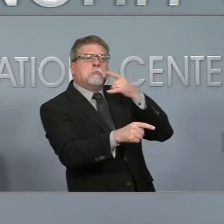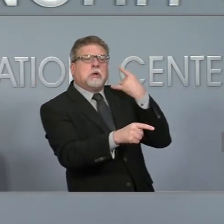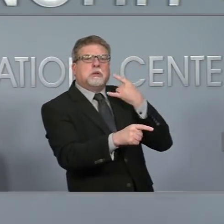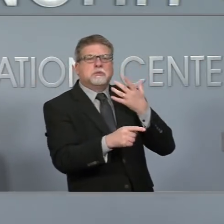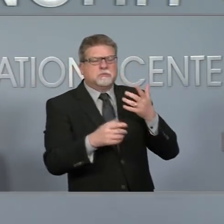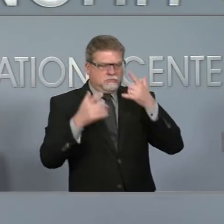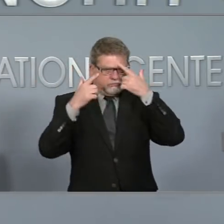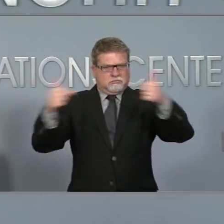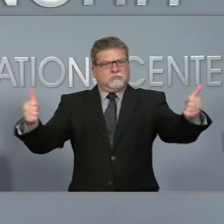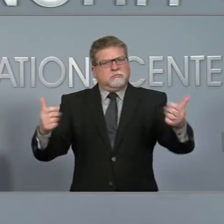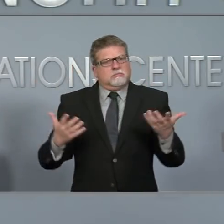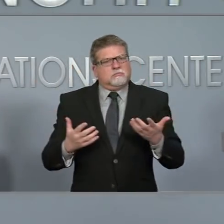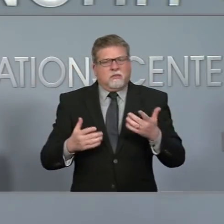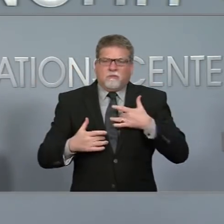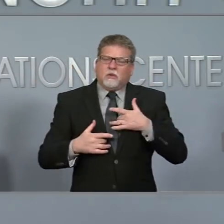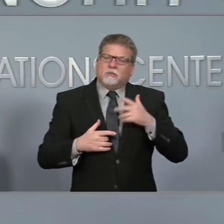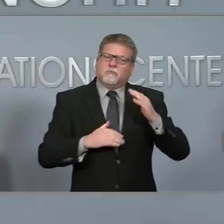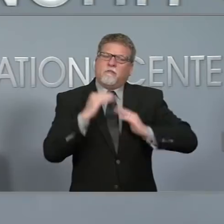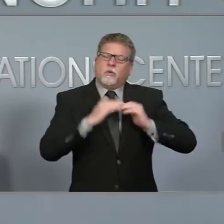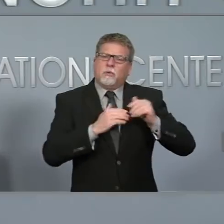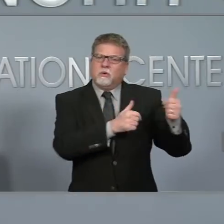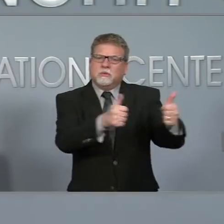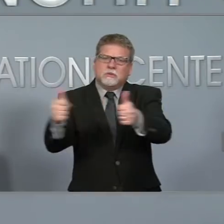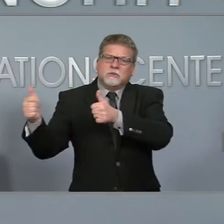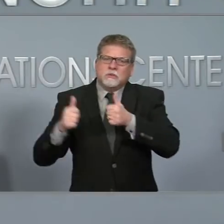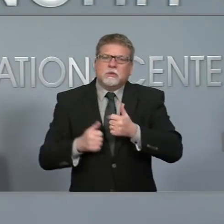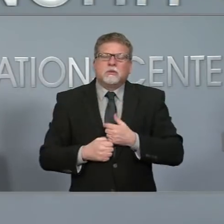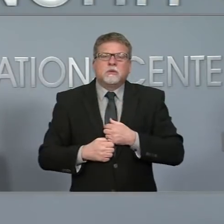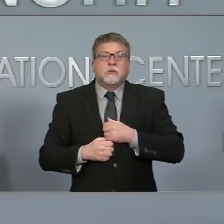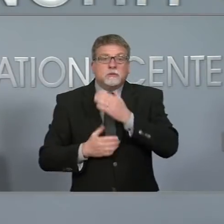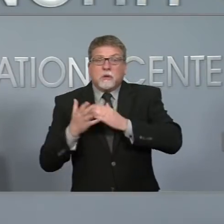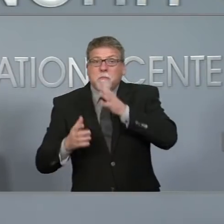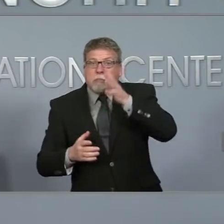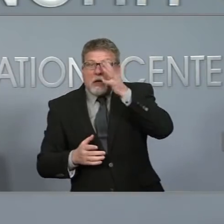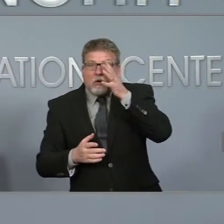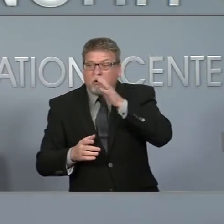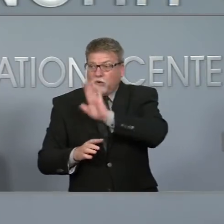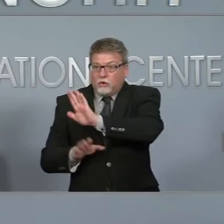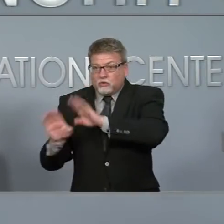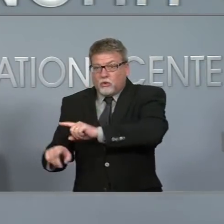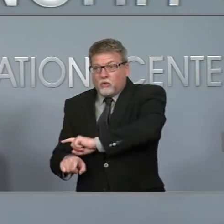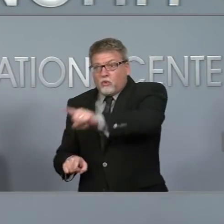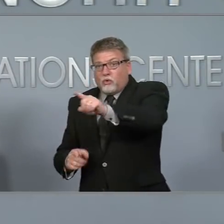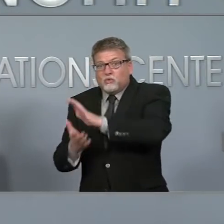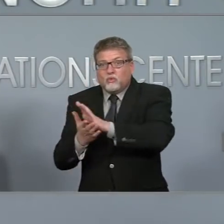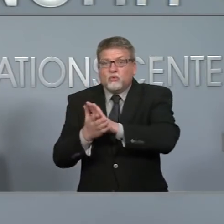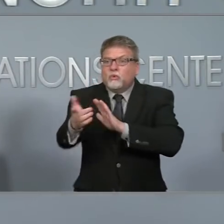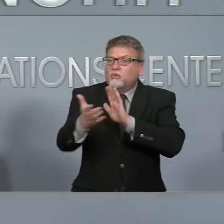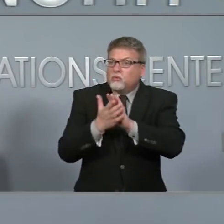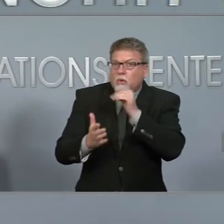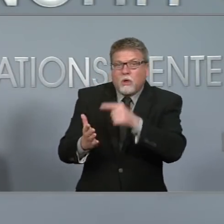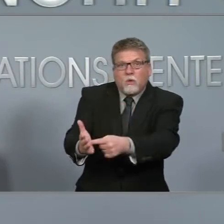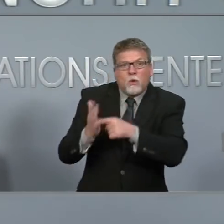las escuelas. Quizás los negocios creen que sus empleados y clientes lleven mascarilla en este momento de